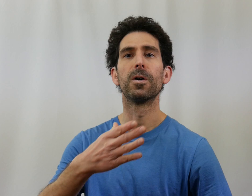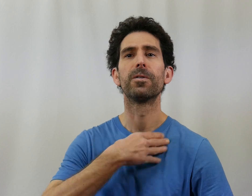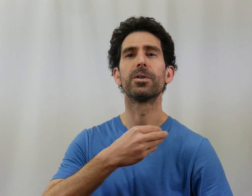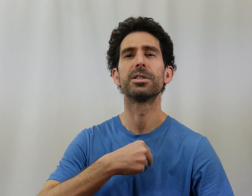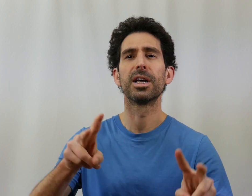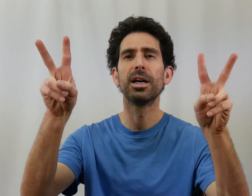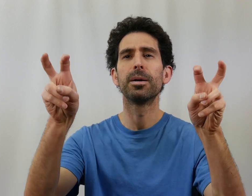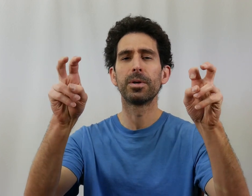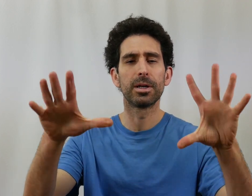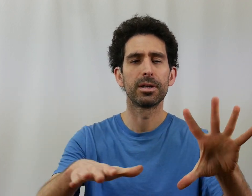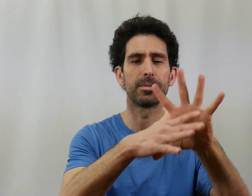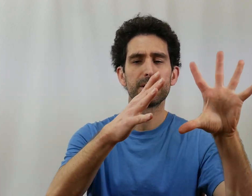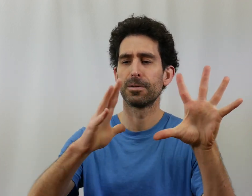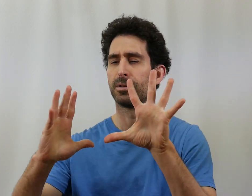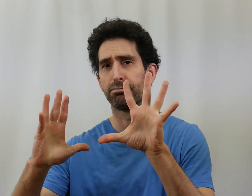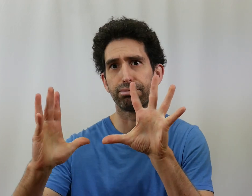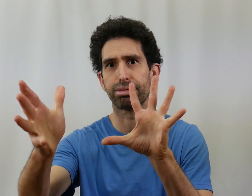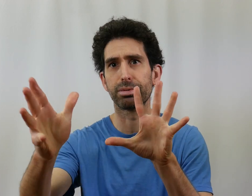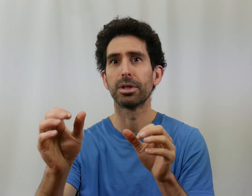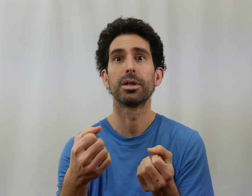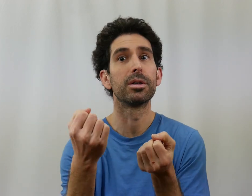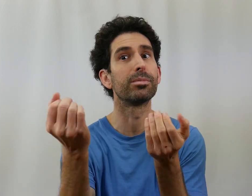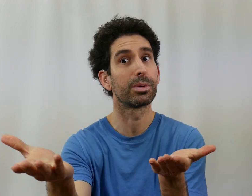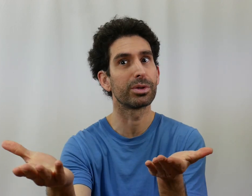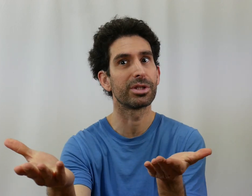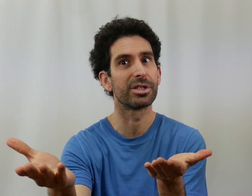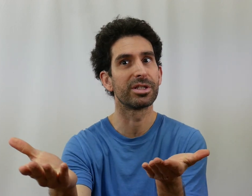Voici ma proposition d'expression imagée en LSF.